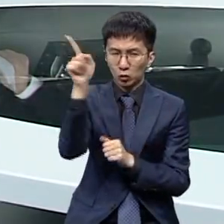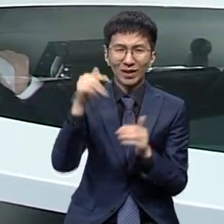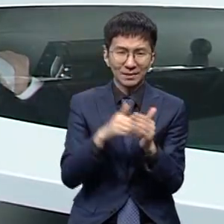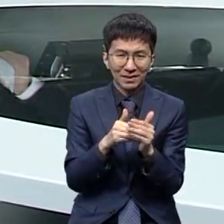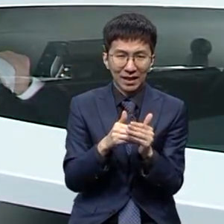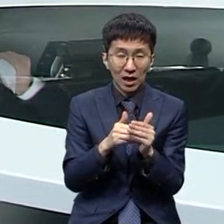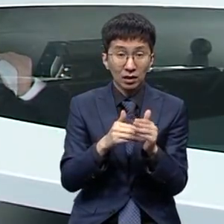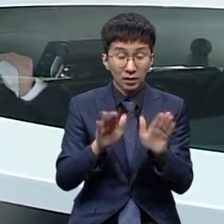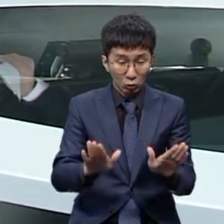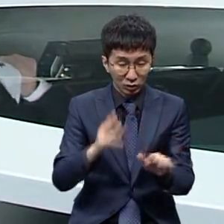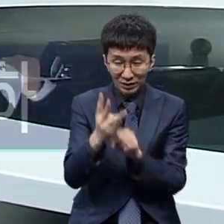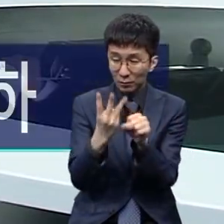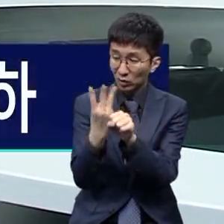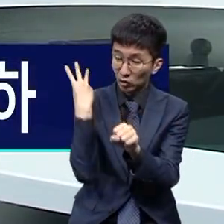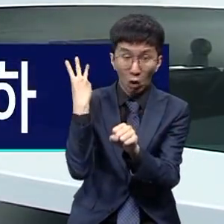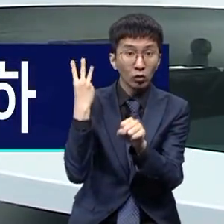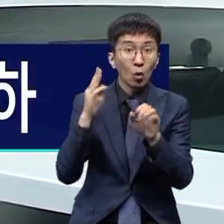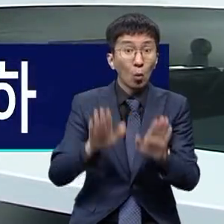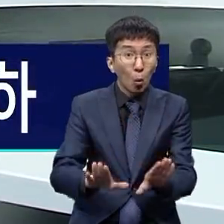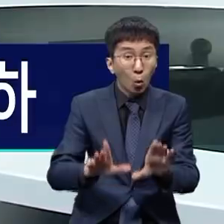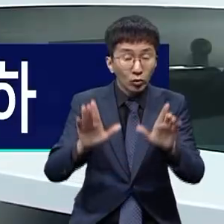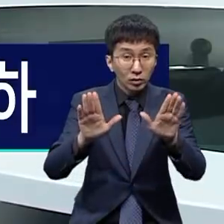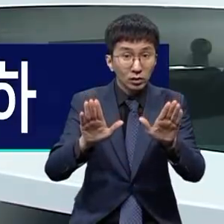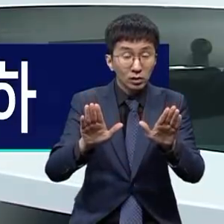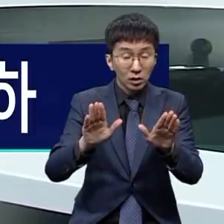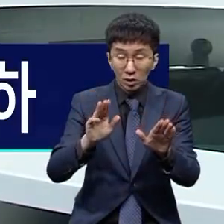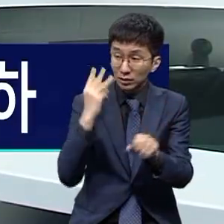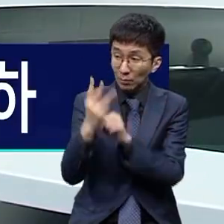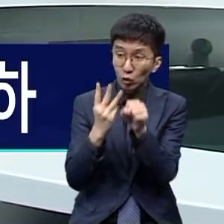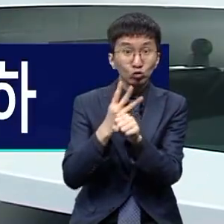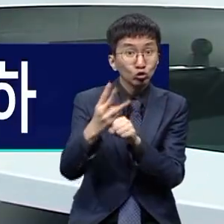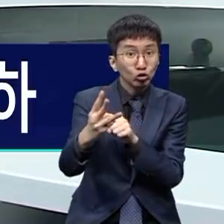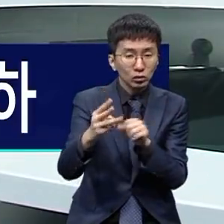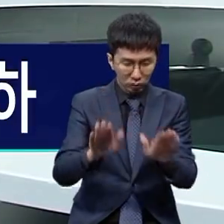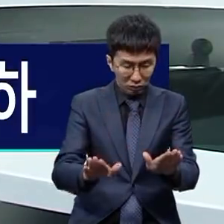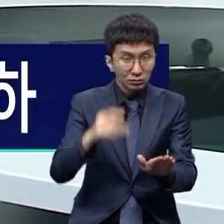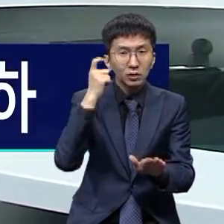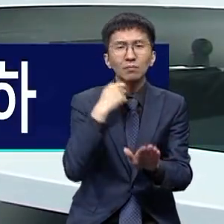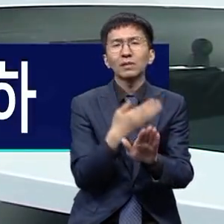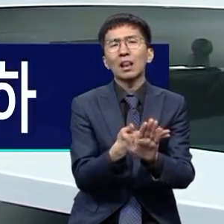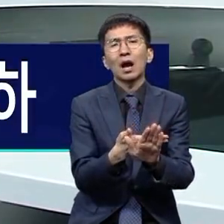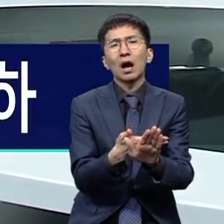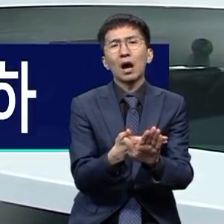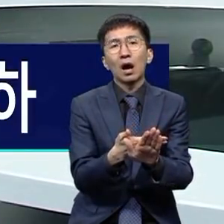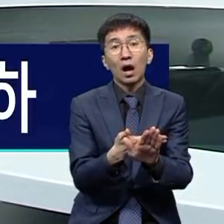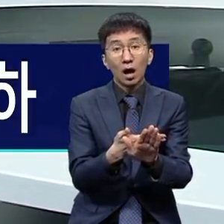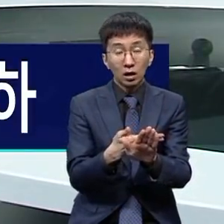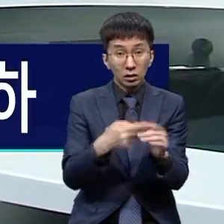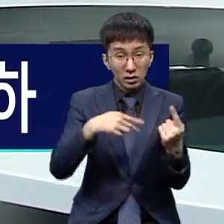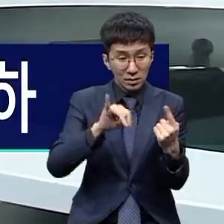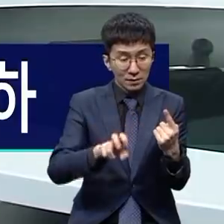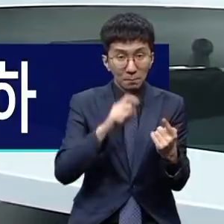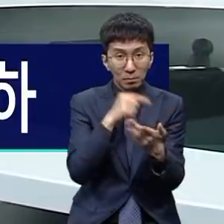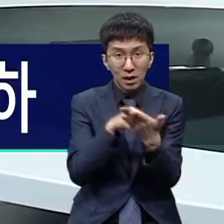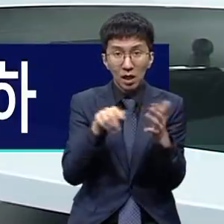그런데 오늘 1심 법원이 피해자들이 일본 기업에 소송을 제기할 권리가 없다고